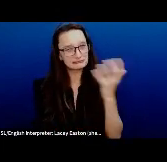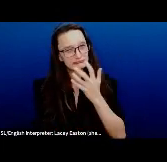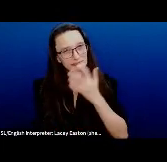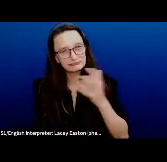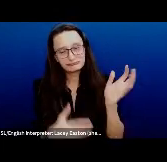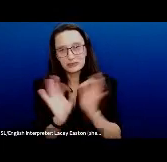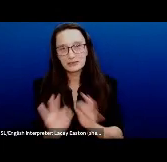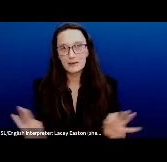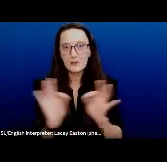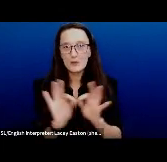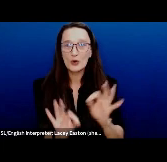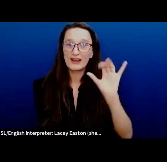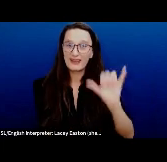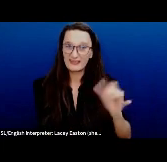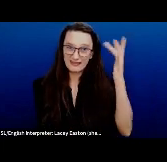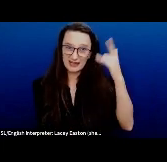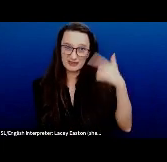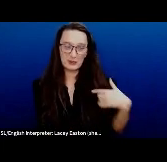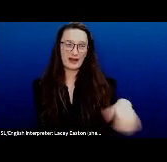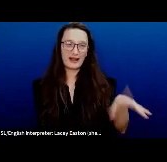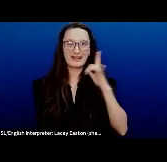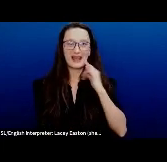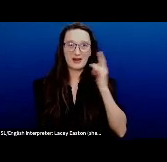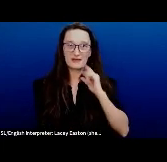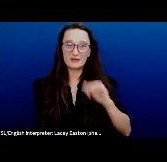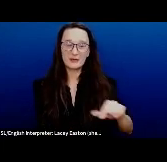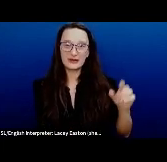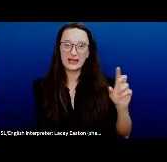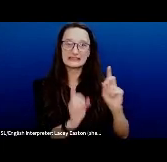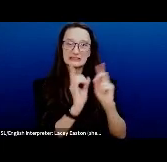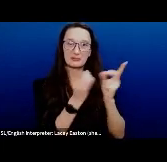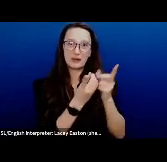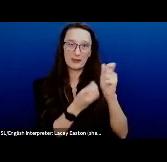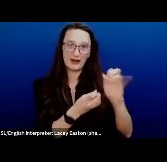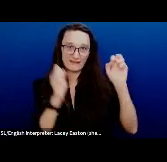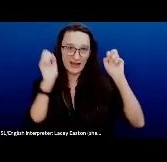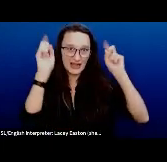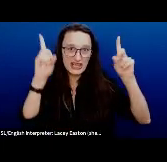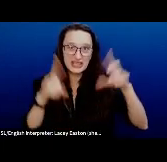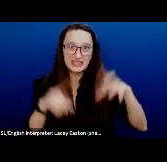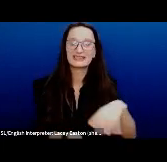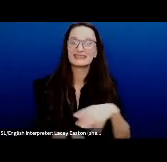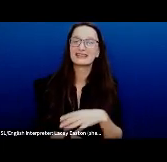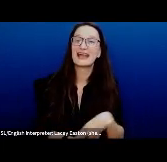División de Educación Especial del Departamento de Educación de California y Seeds of Partnership invitan constantemente